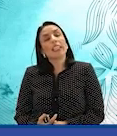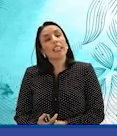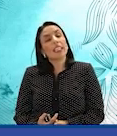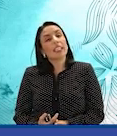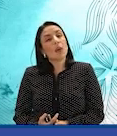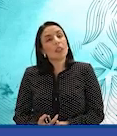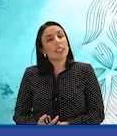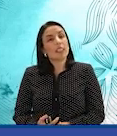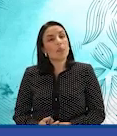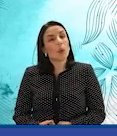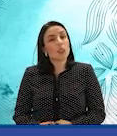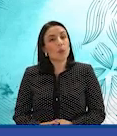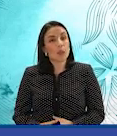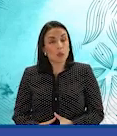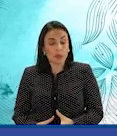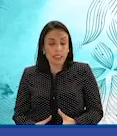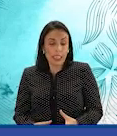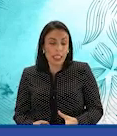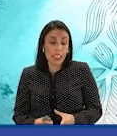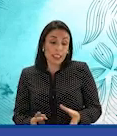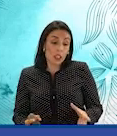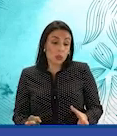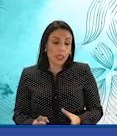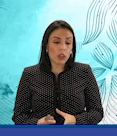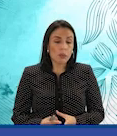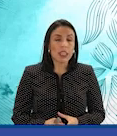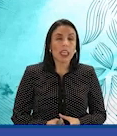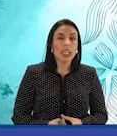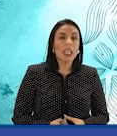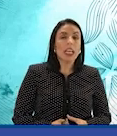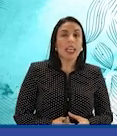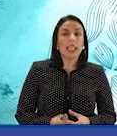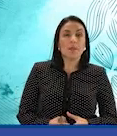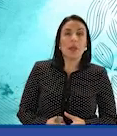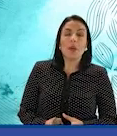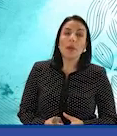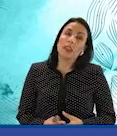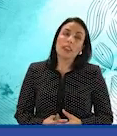de trámites, de aprobación presupuestaria y se los voy a comentar brevemente.